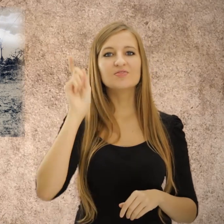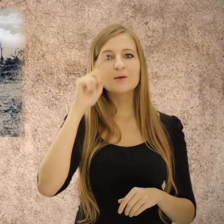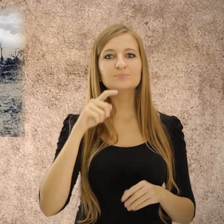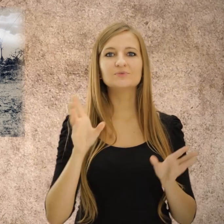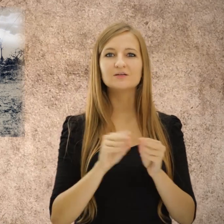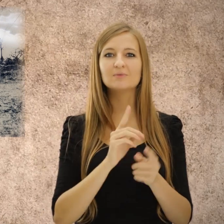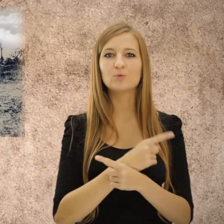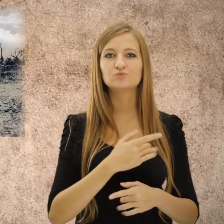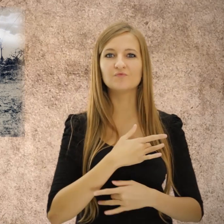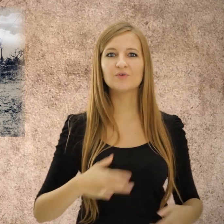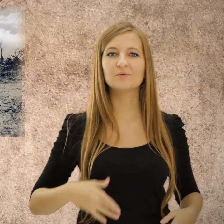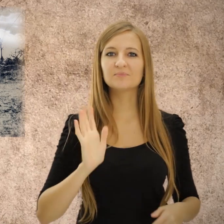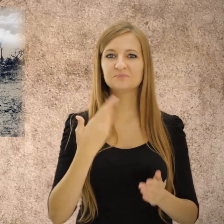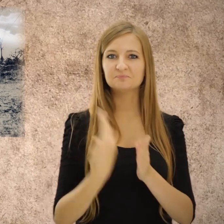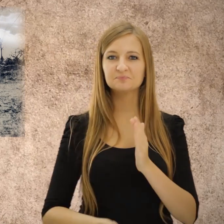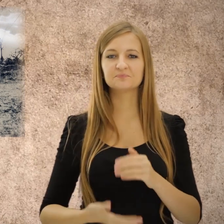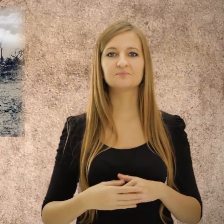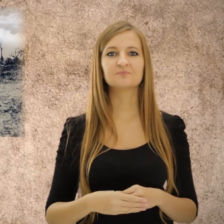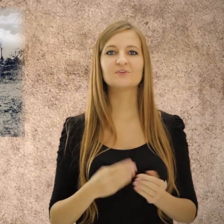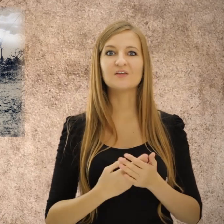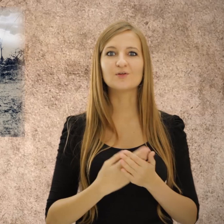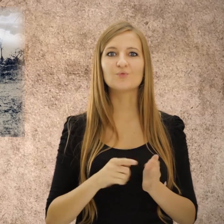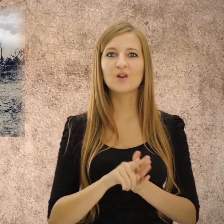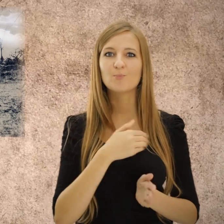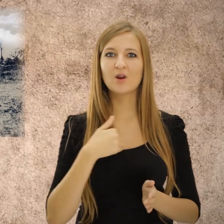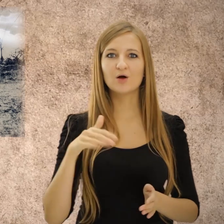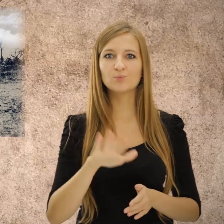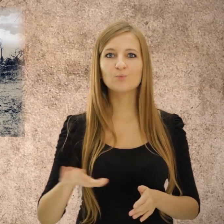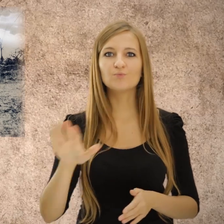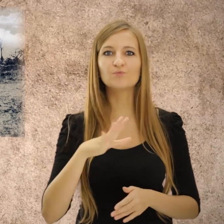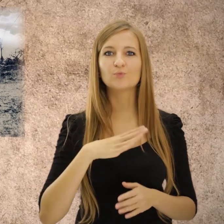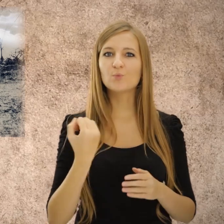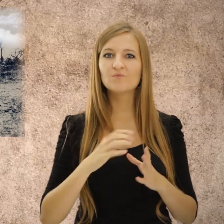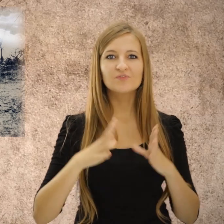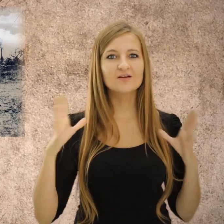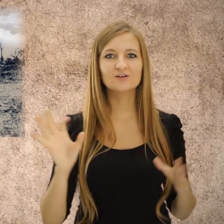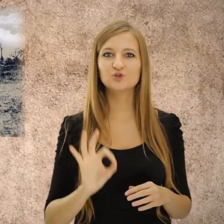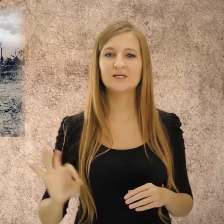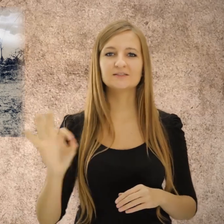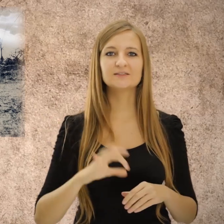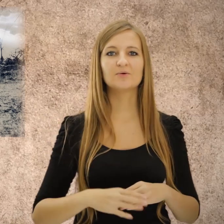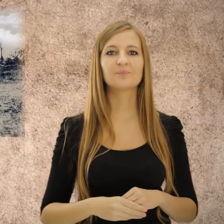Niemcy i Austro-Węgry przegrają. Dla Polaków była to wielka szansa.